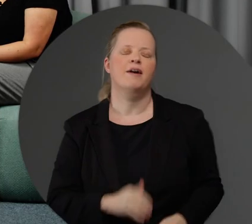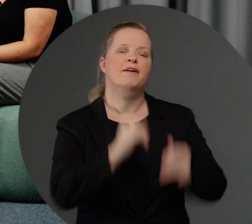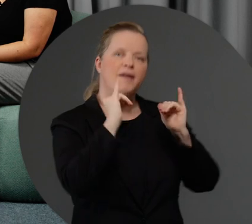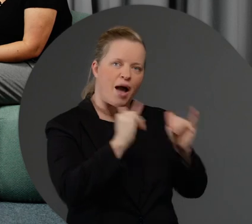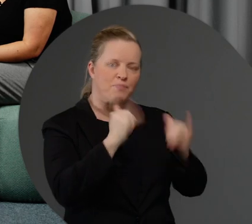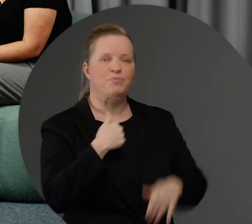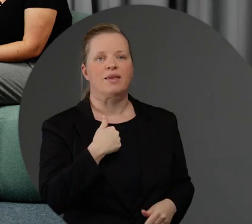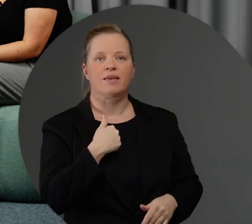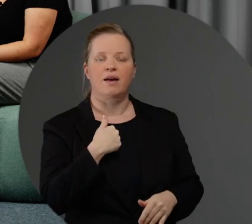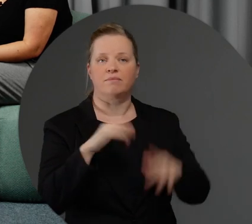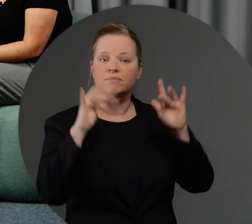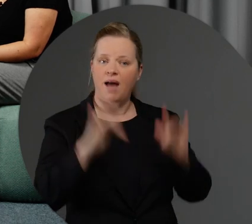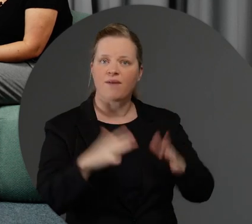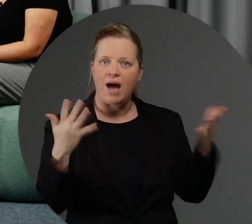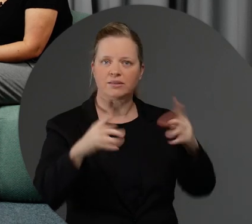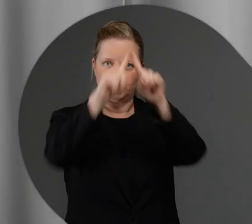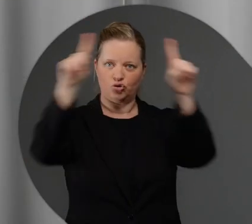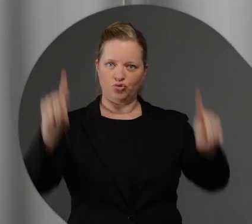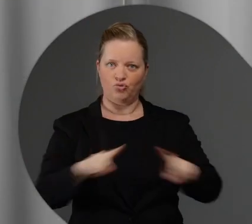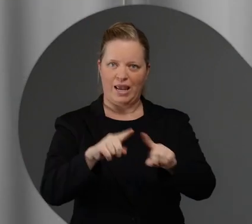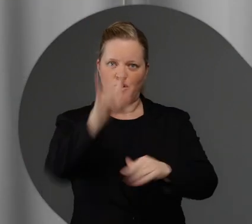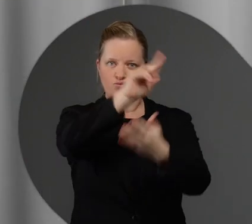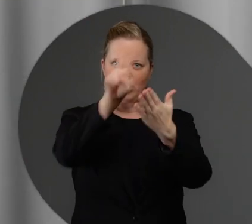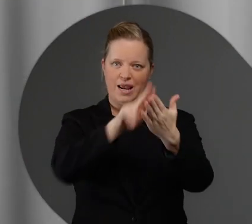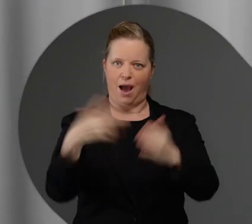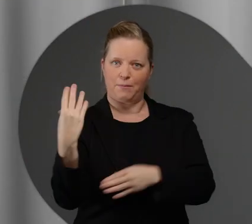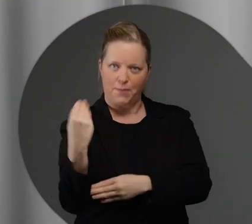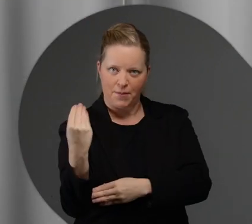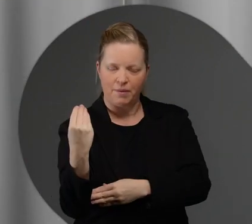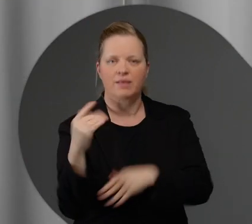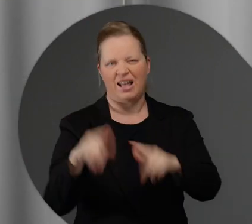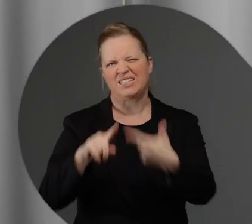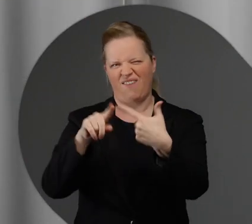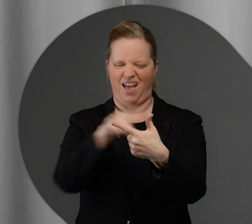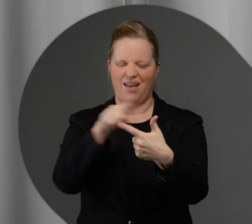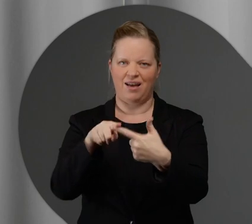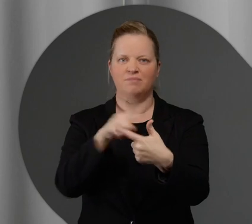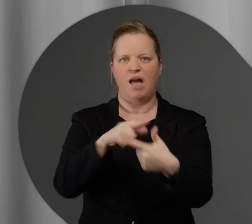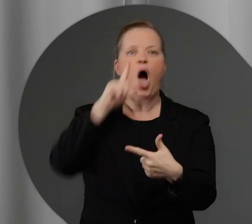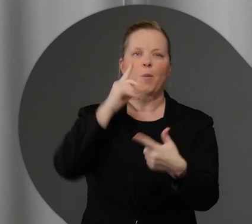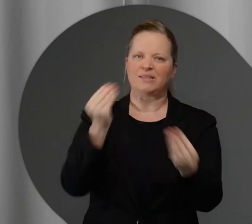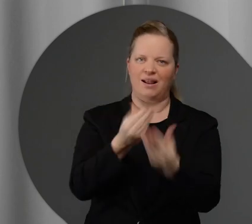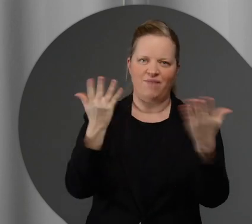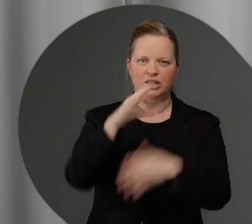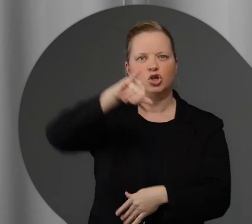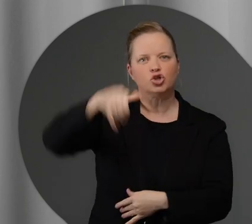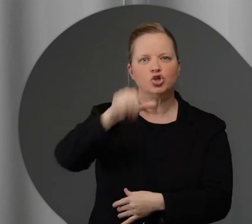Ja, ich habe einen Screenreader bzw. zwei eigentlich. Hauptsächlich nutze ich Jaws, der liest